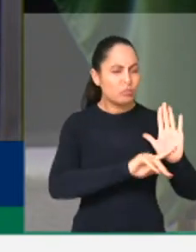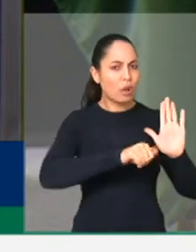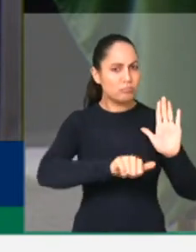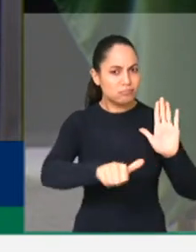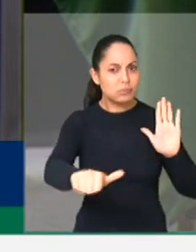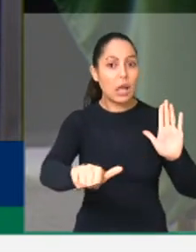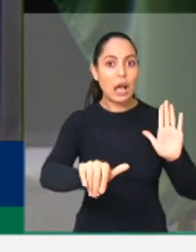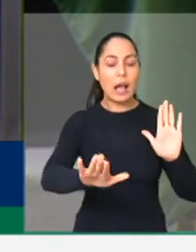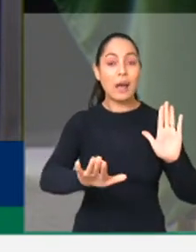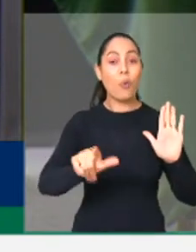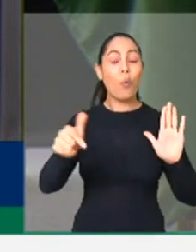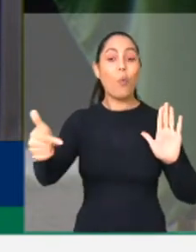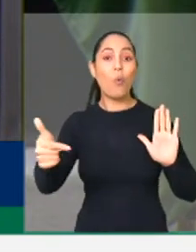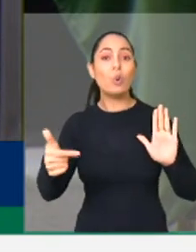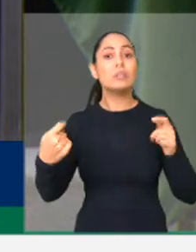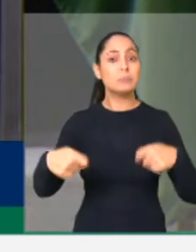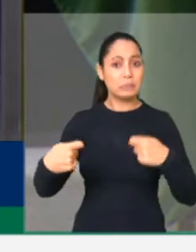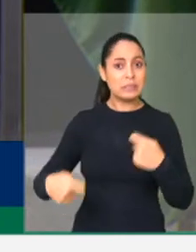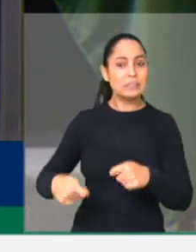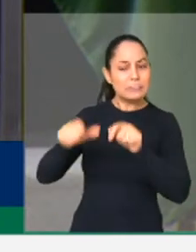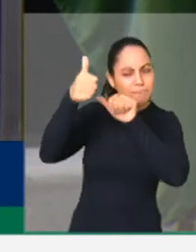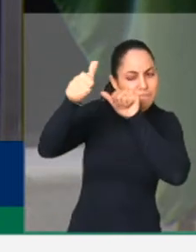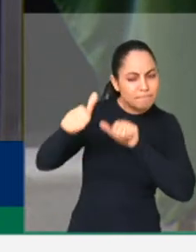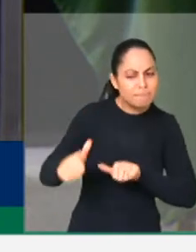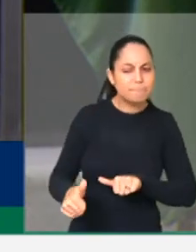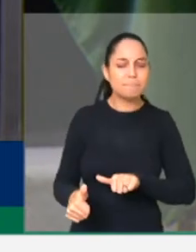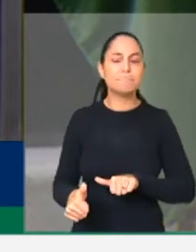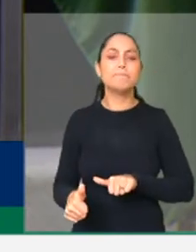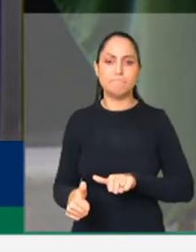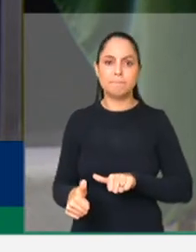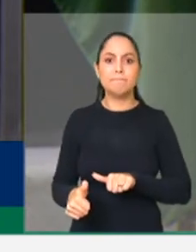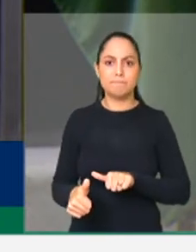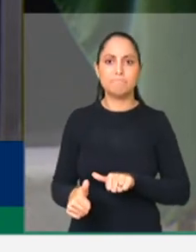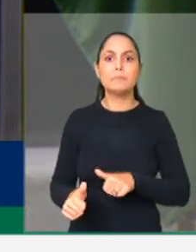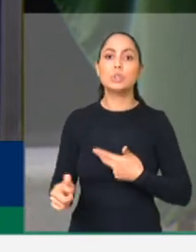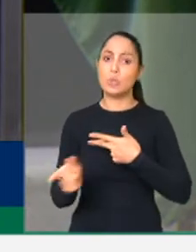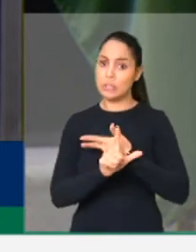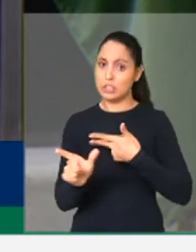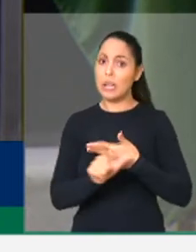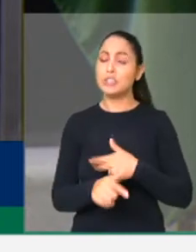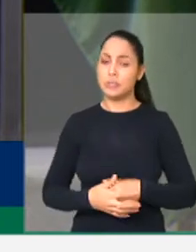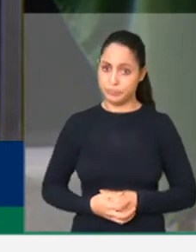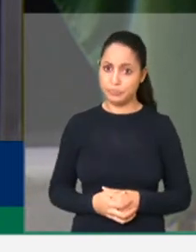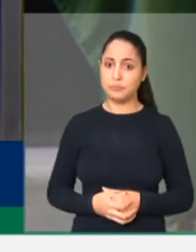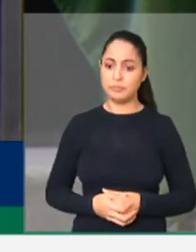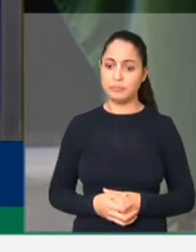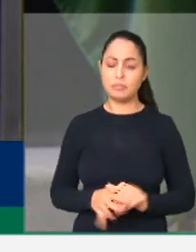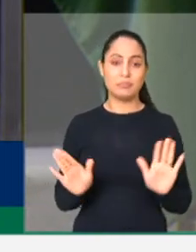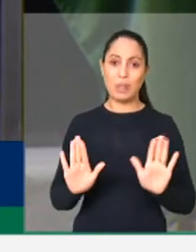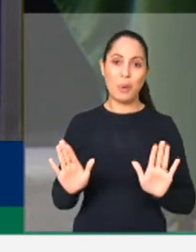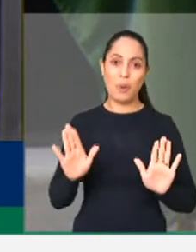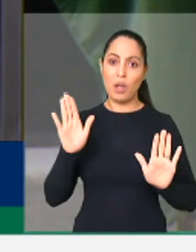RETIRADAS EM CONFORMIDADE COM ARTIGO 43 PARÁGRAFO ÚNICO DO REGIMENTO INTERNO DA CÂMARA DOS DEPUTADOS DEVIDO SEREM DE MINHA AUTORIA DE INDICAÇÃO